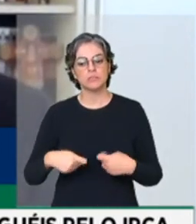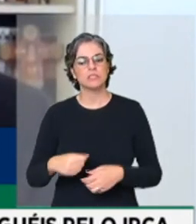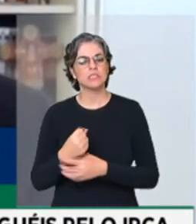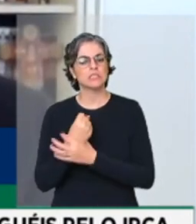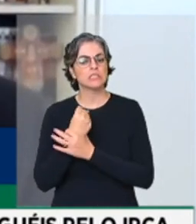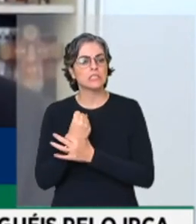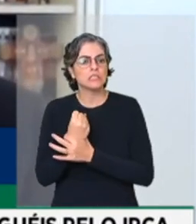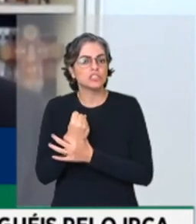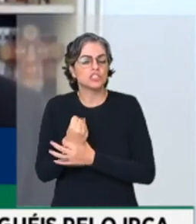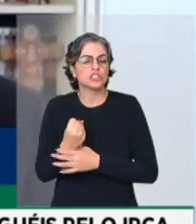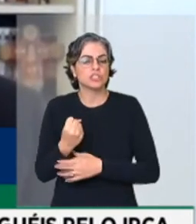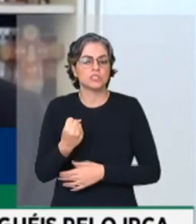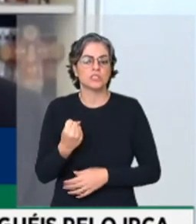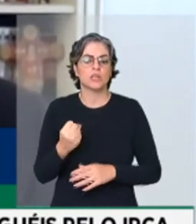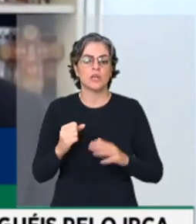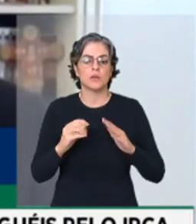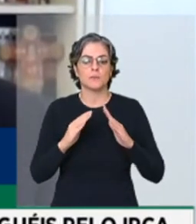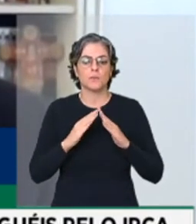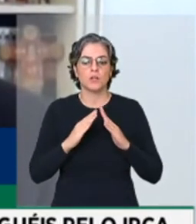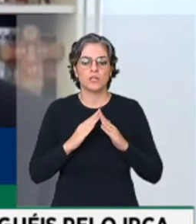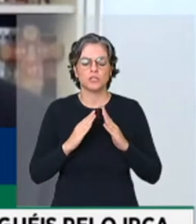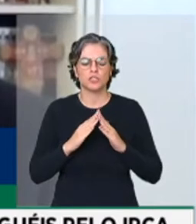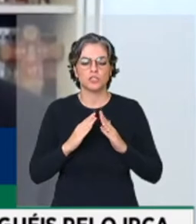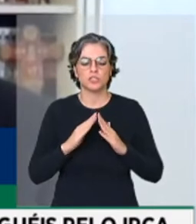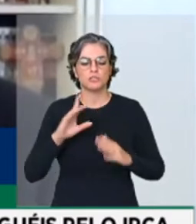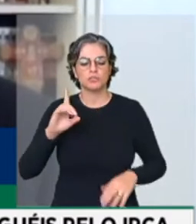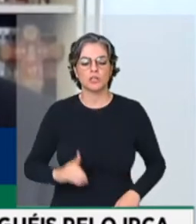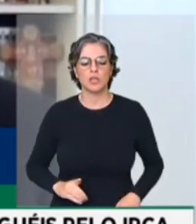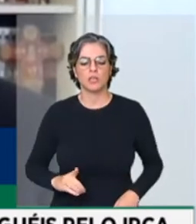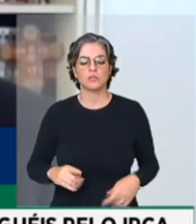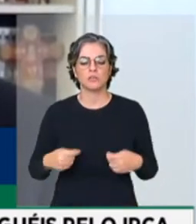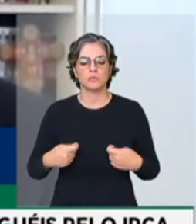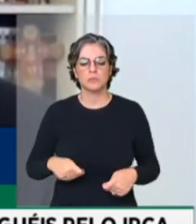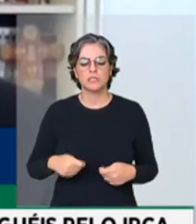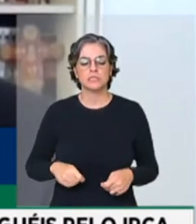DIREITO É MORADIA PARA ISSO A GENTE PRECISA... AJUDAR TAMBÉM ESSES CRITÉRIOS QUE ESTÃO POSTOS AÍ EM CIMA DE